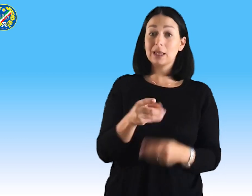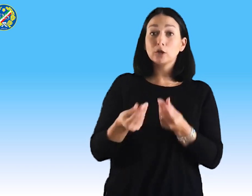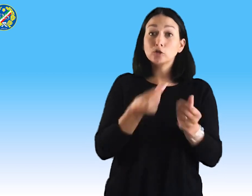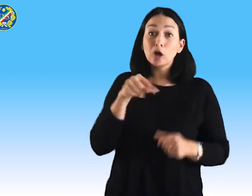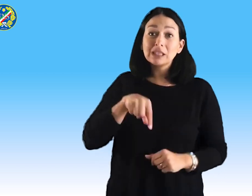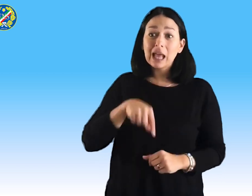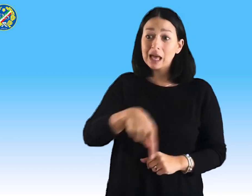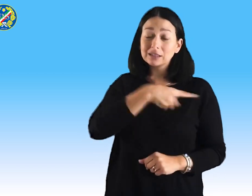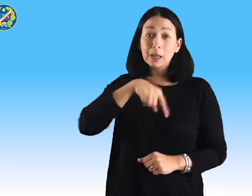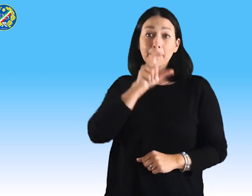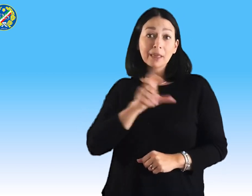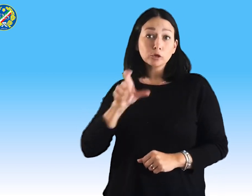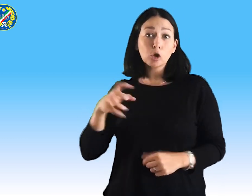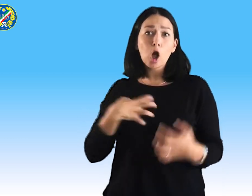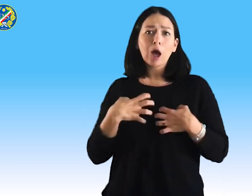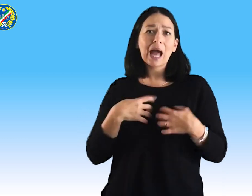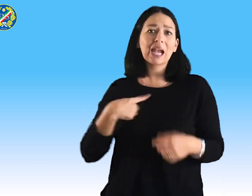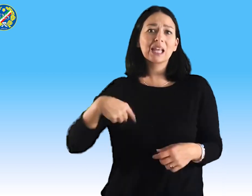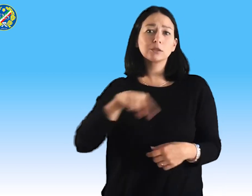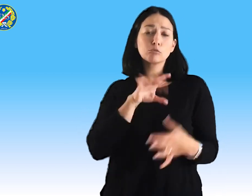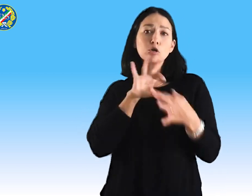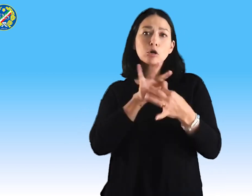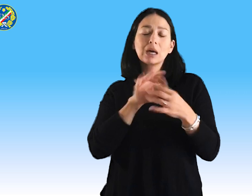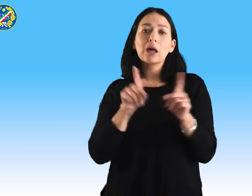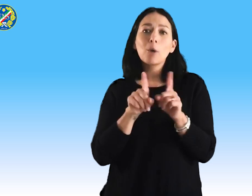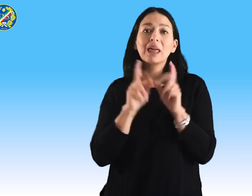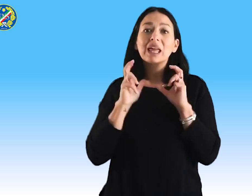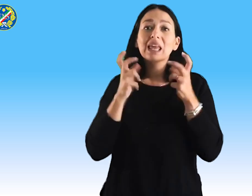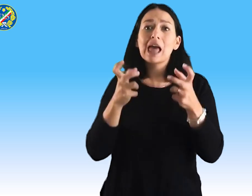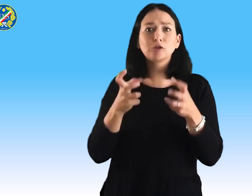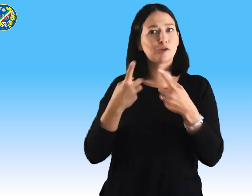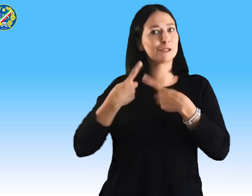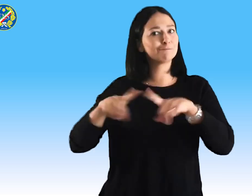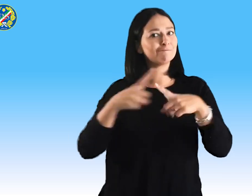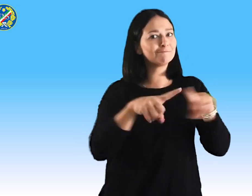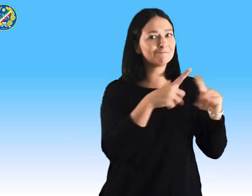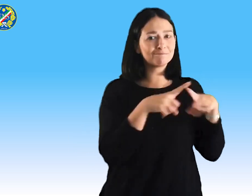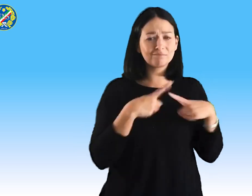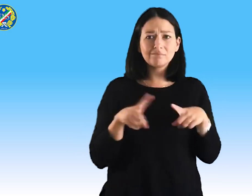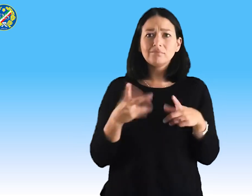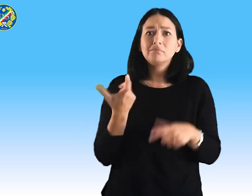Normalmente le persone non sono consapevoli delle proprie condizioni genetiche, metaboliche